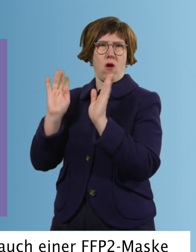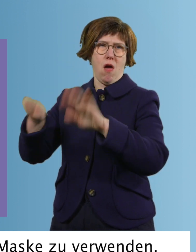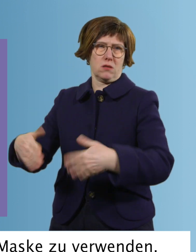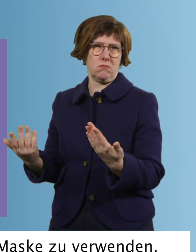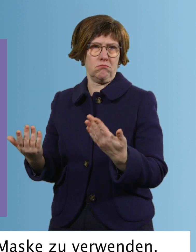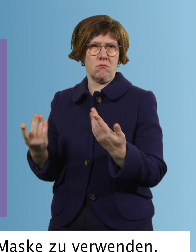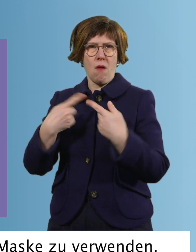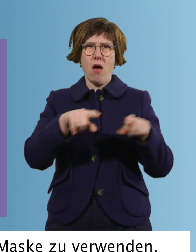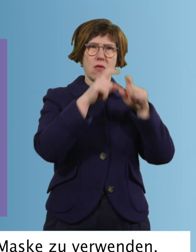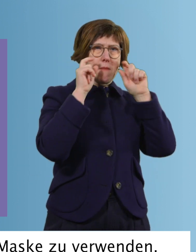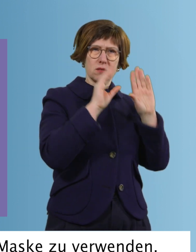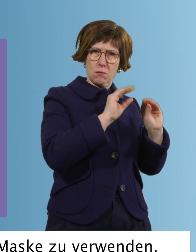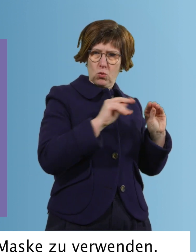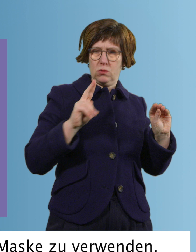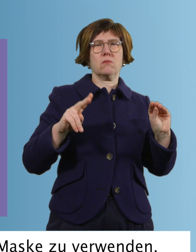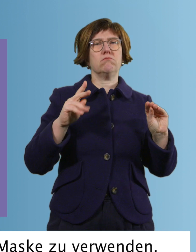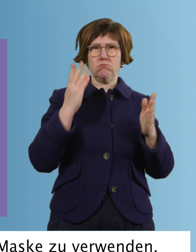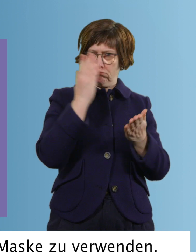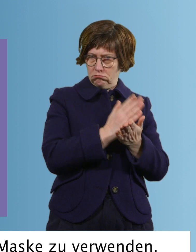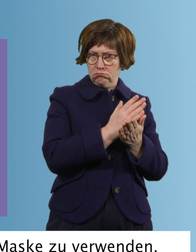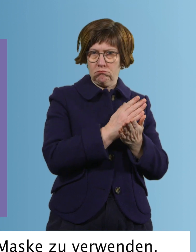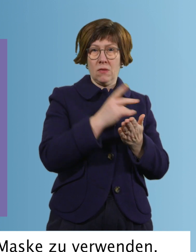zu lassen und eine andere Maske zu verwenden.